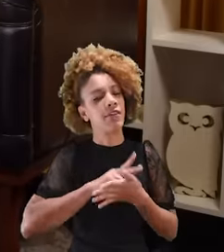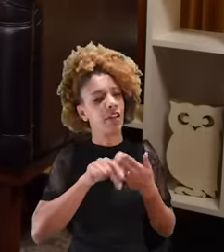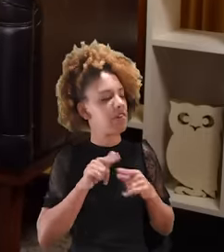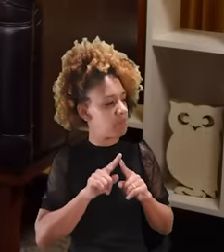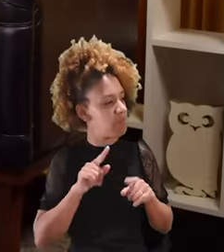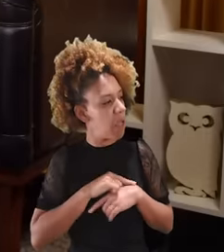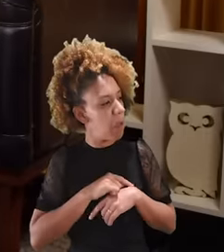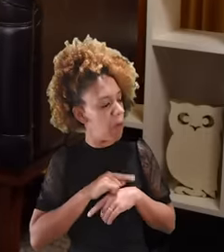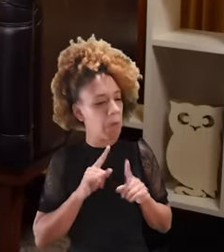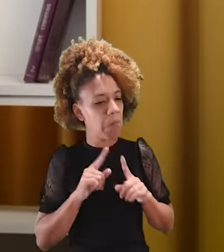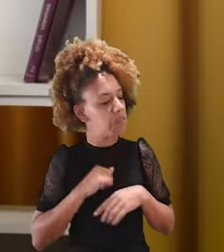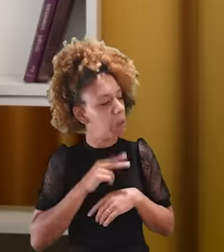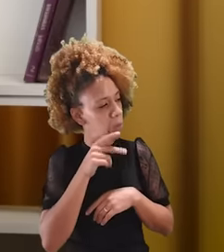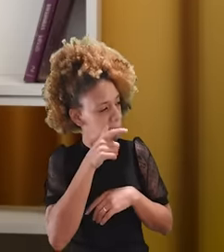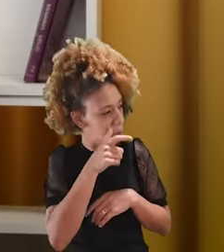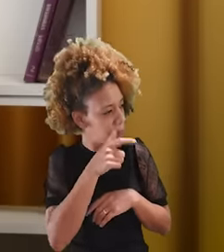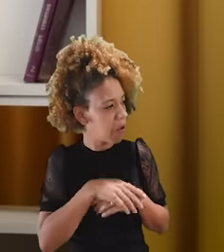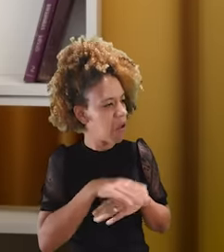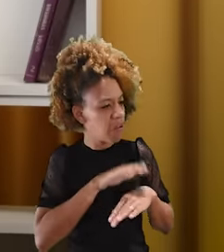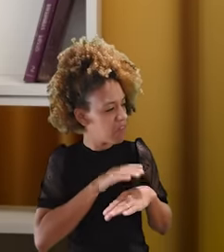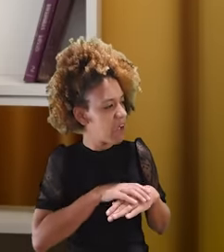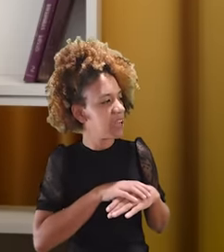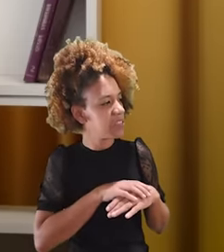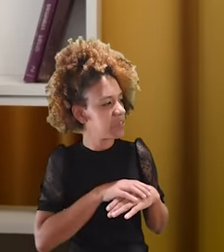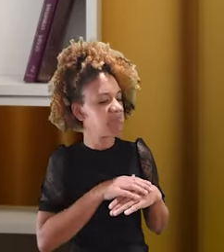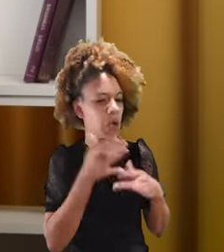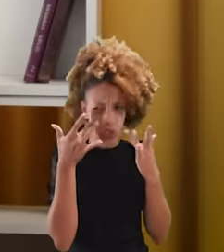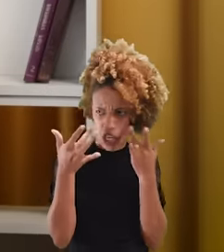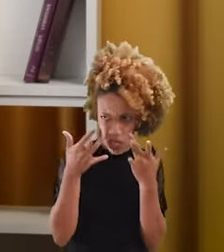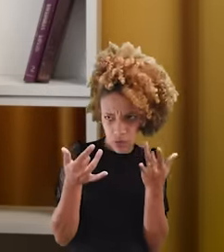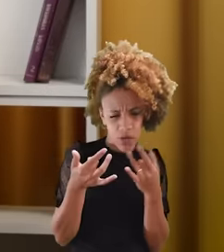antes de terminar eu pago muito pau para quem faz essas paradas Velho Teatro não o cara que